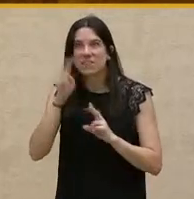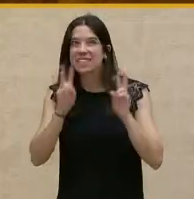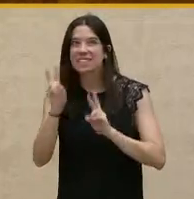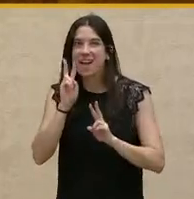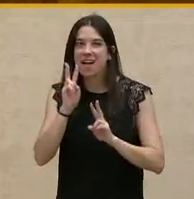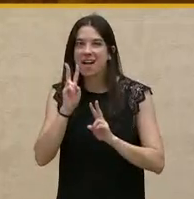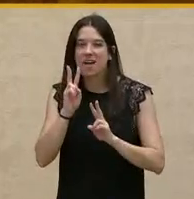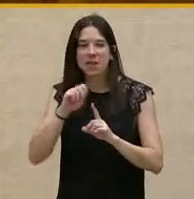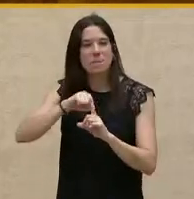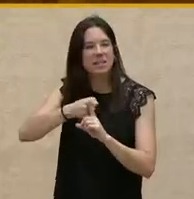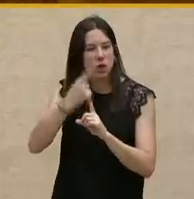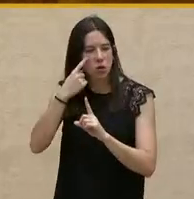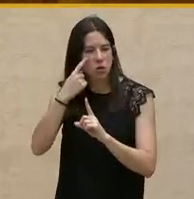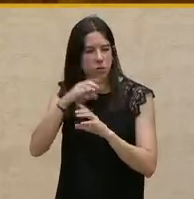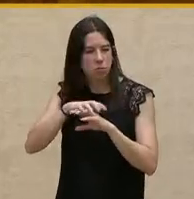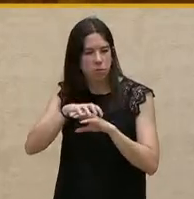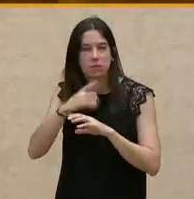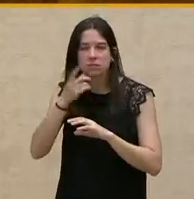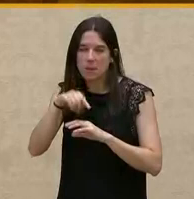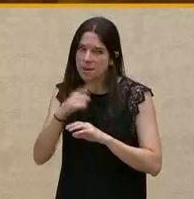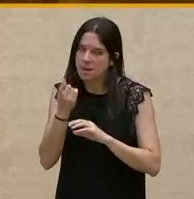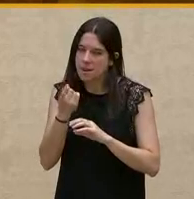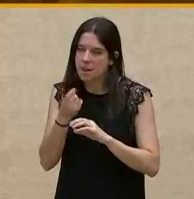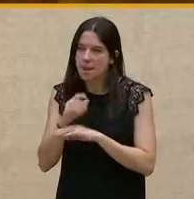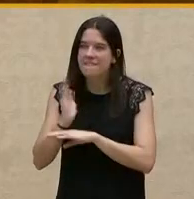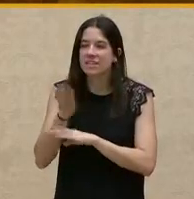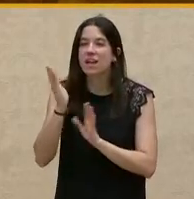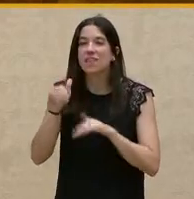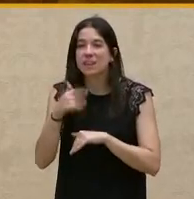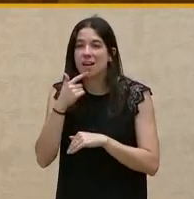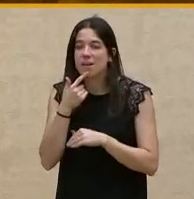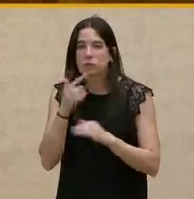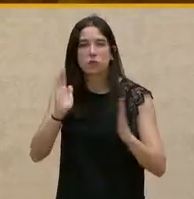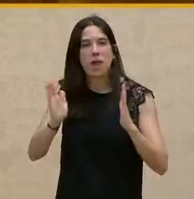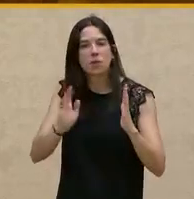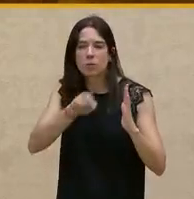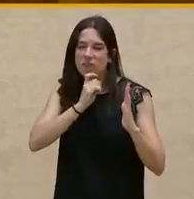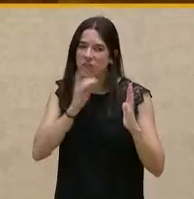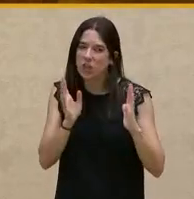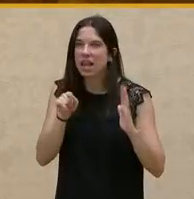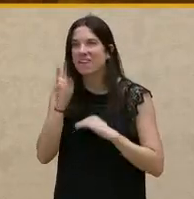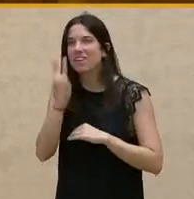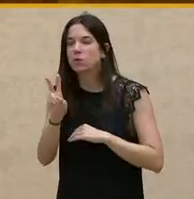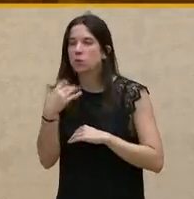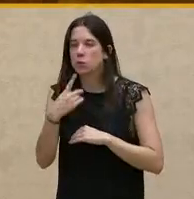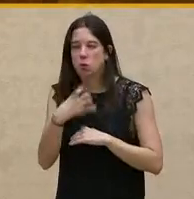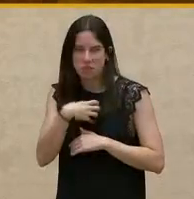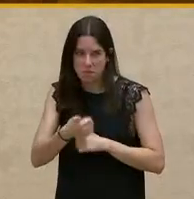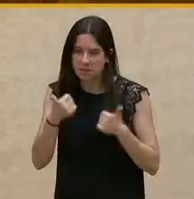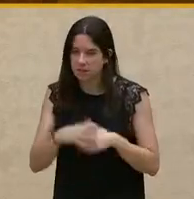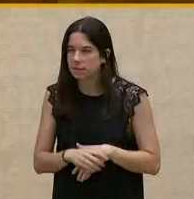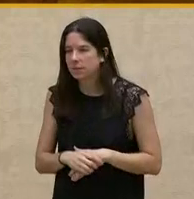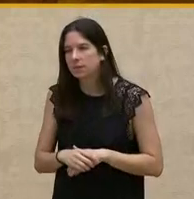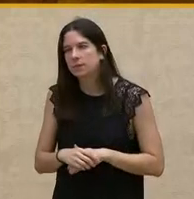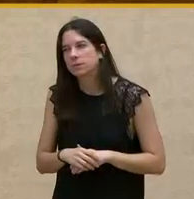de visión ocular, y eso me dificultó durante una época, que sí que me costaba mucho el poder ver.